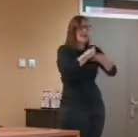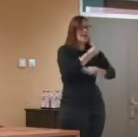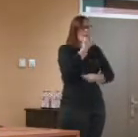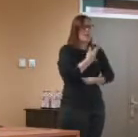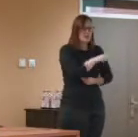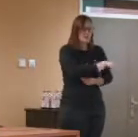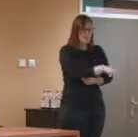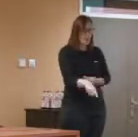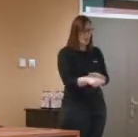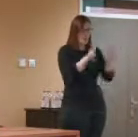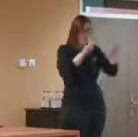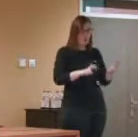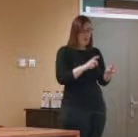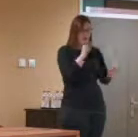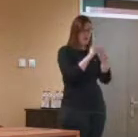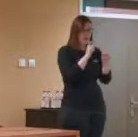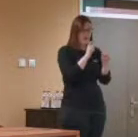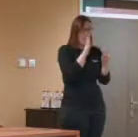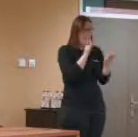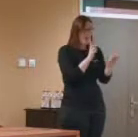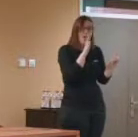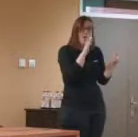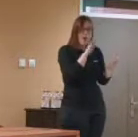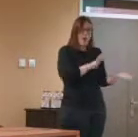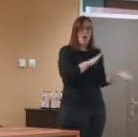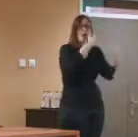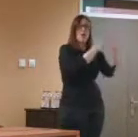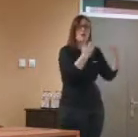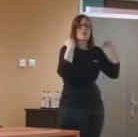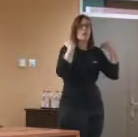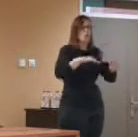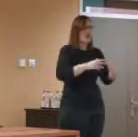ahora se han contado hechos con documentación de la Guardia Civil, de la Fiscalía,